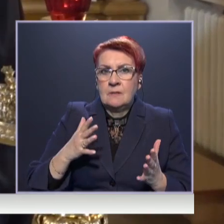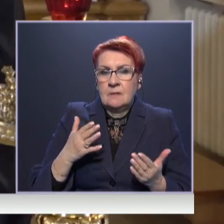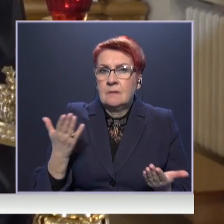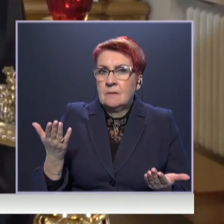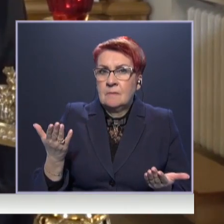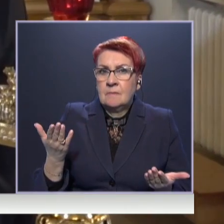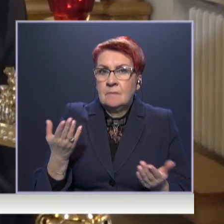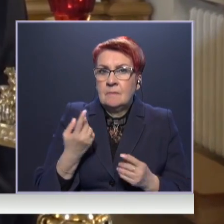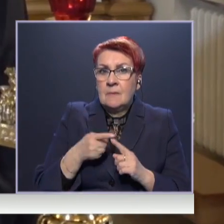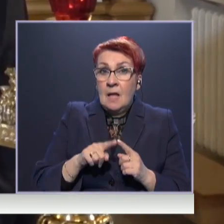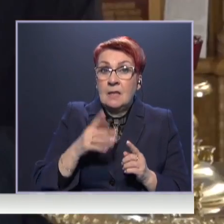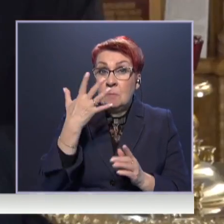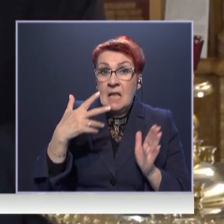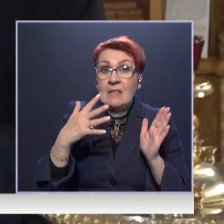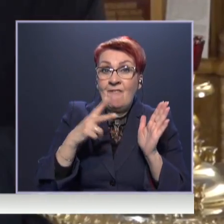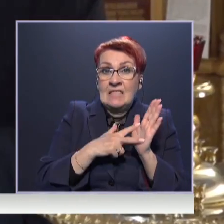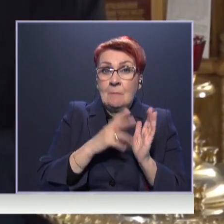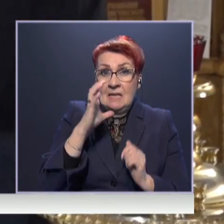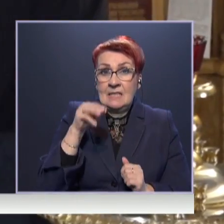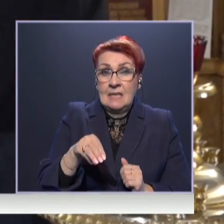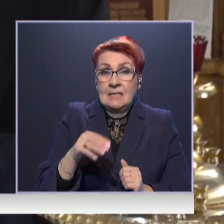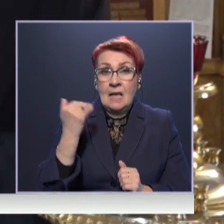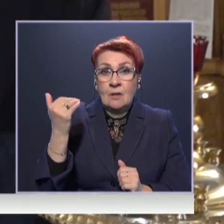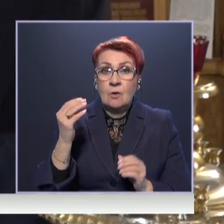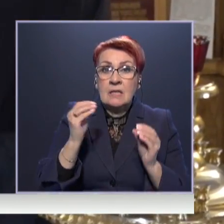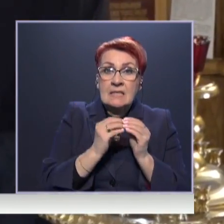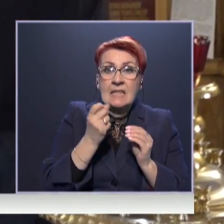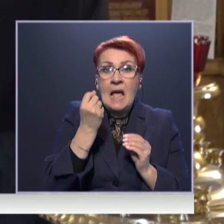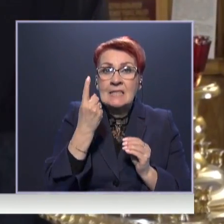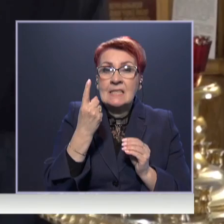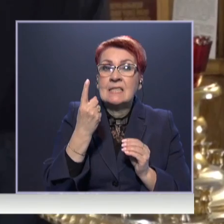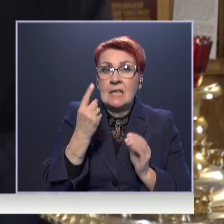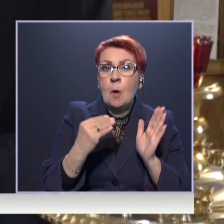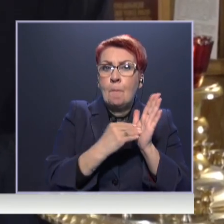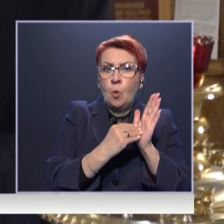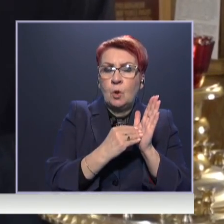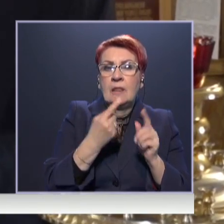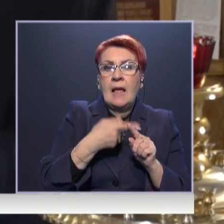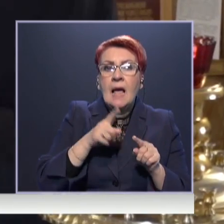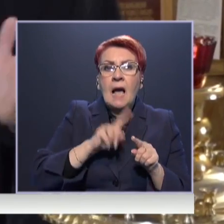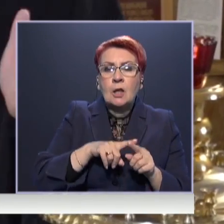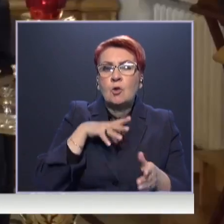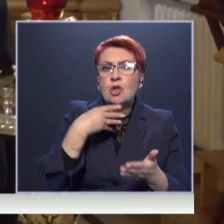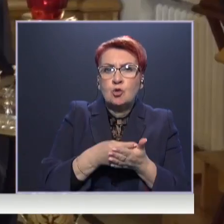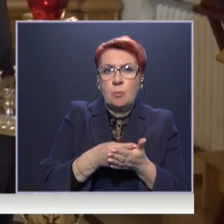это 58 статья ее 10 11 пункты которые собственно заканчиваются